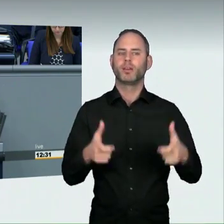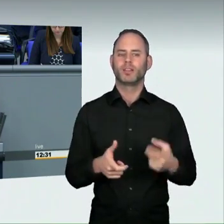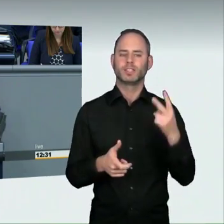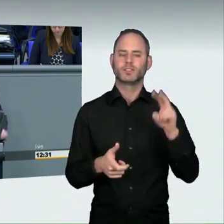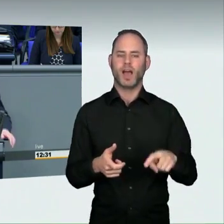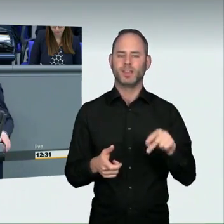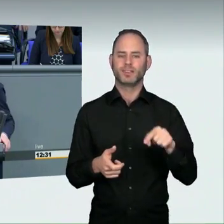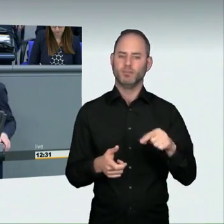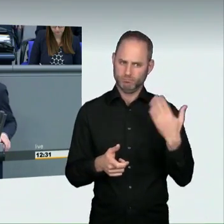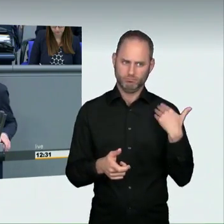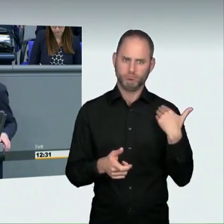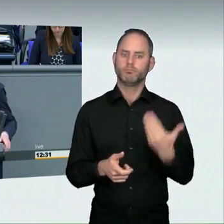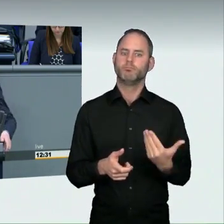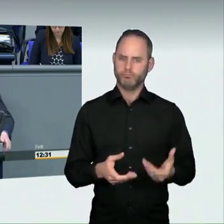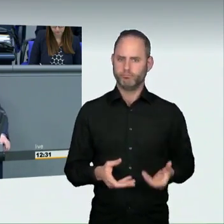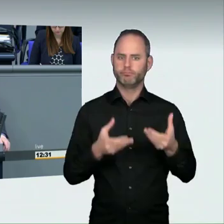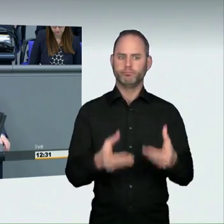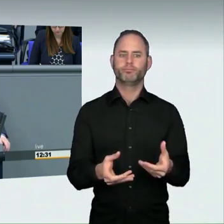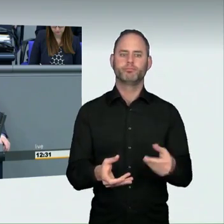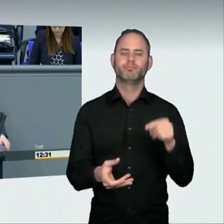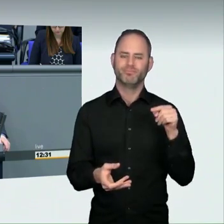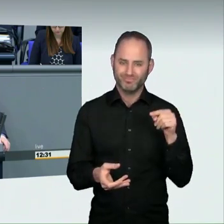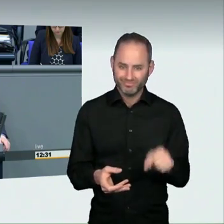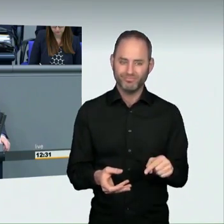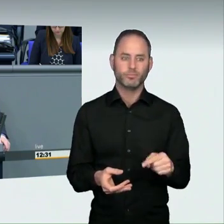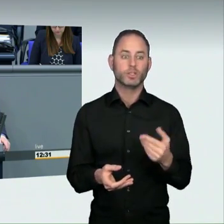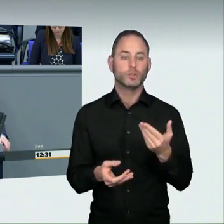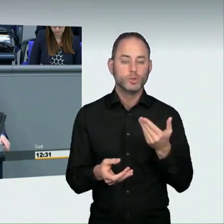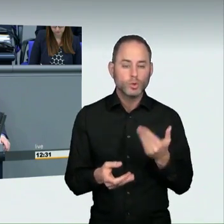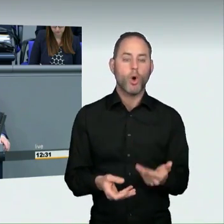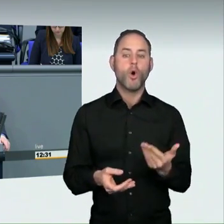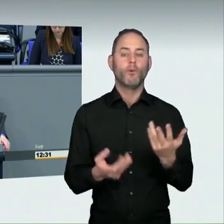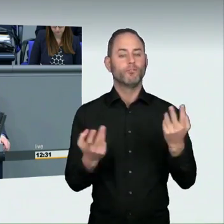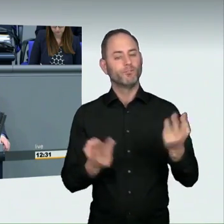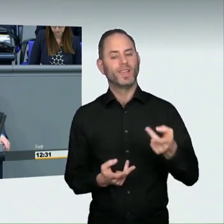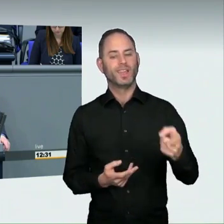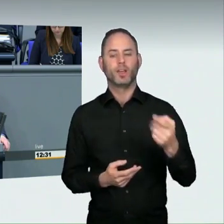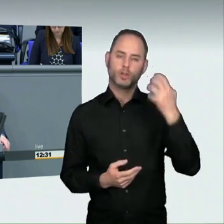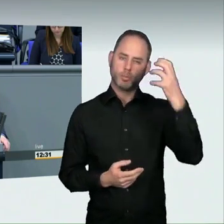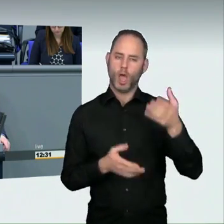(Applaus) Wirtschaftlichkeit und soziale Zumutbarkeit werden bei Modernisierungen